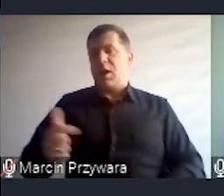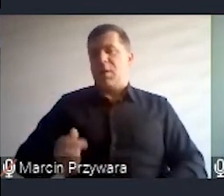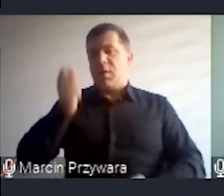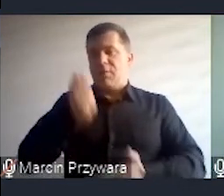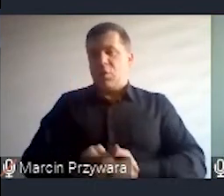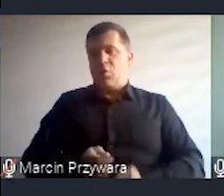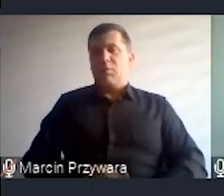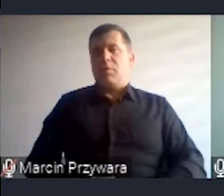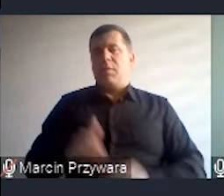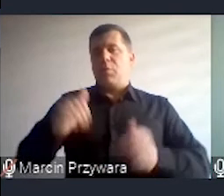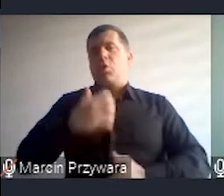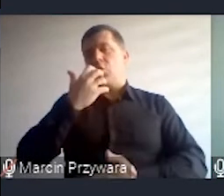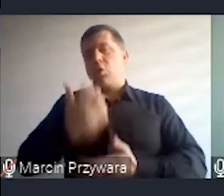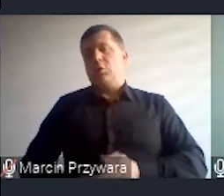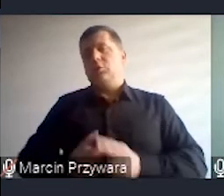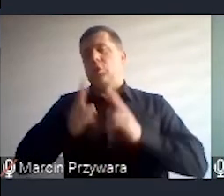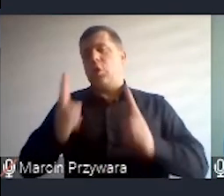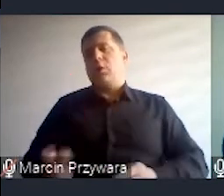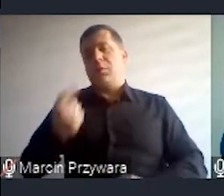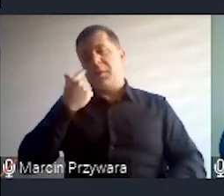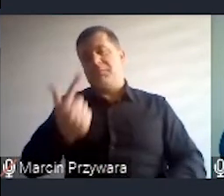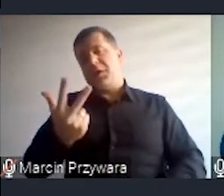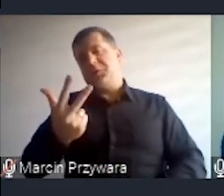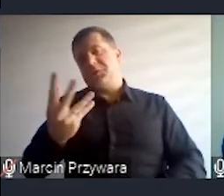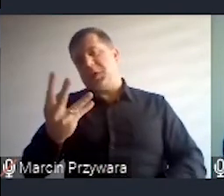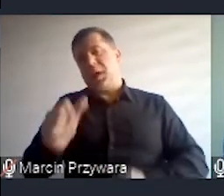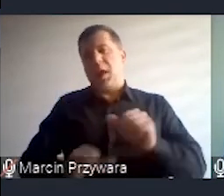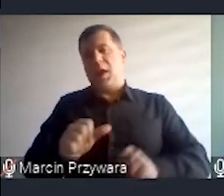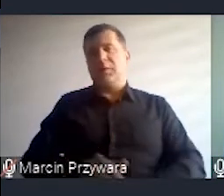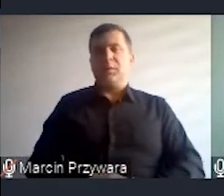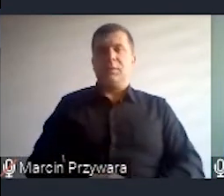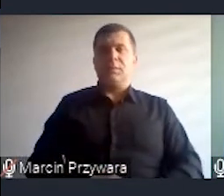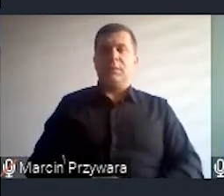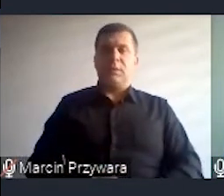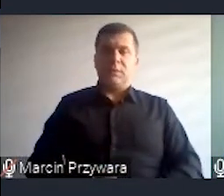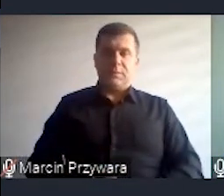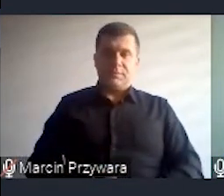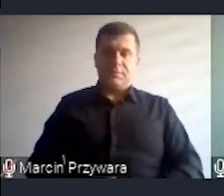Mogę korzystać przez okres 2, 3, 4 lat.